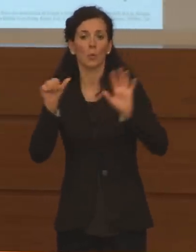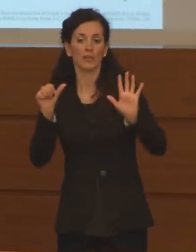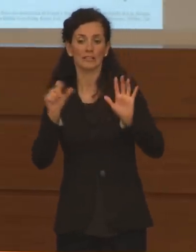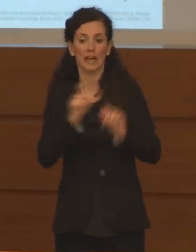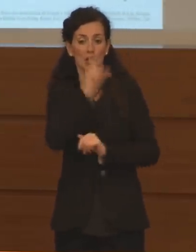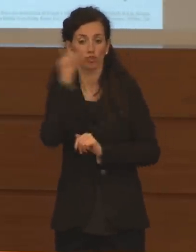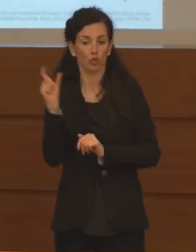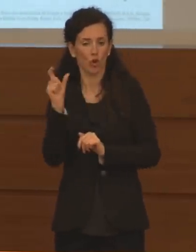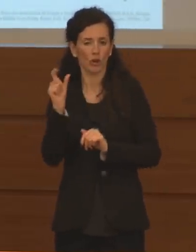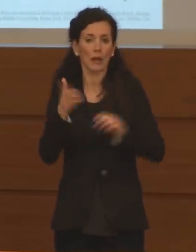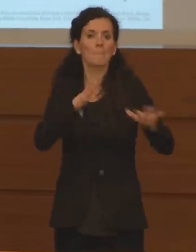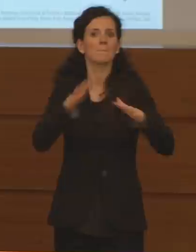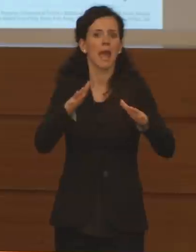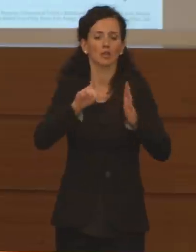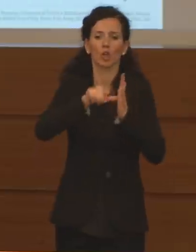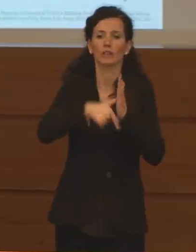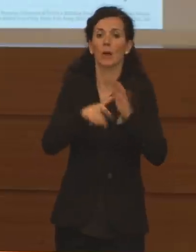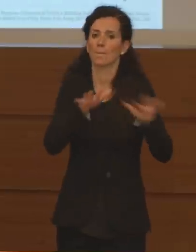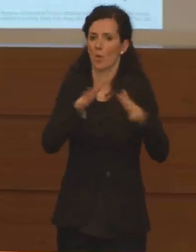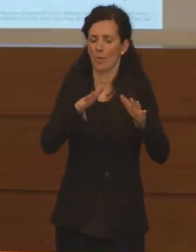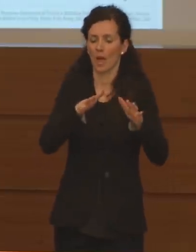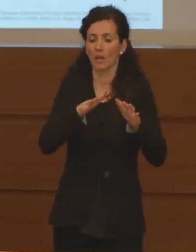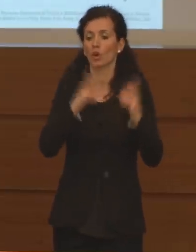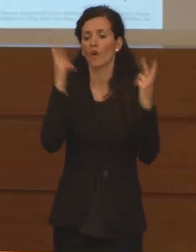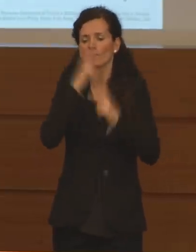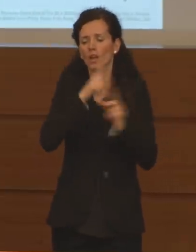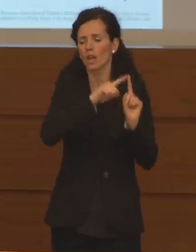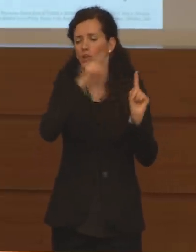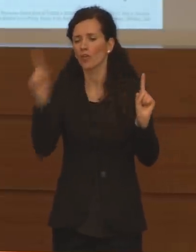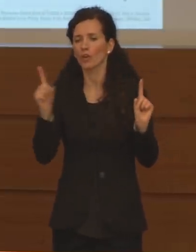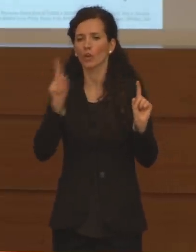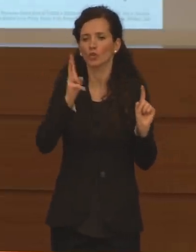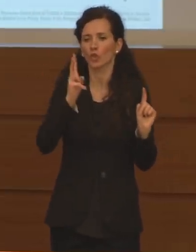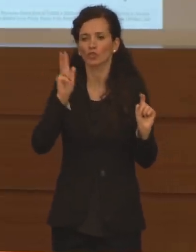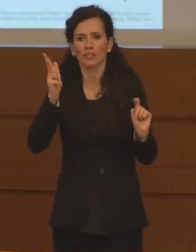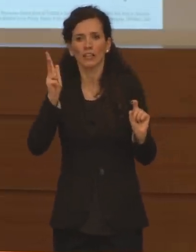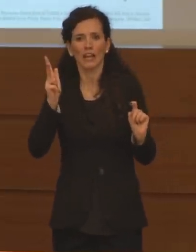il tempo di incubazione massimo intorno ai 12-13 giorni prima di vedere un eventuale